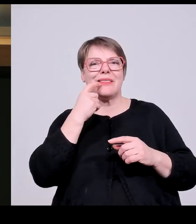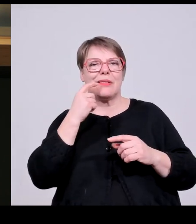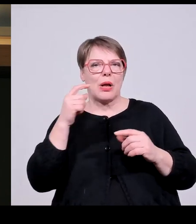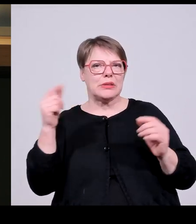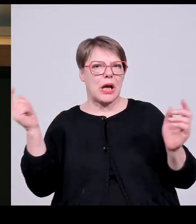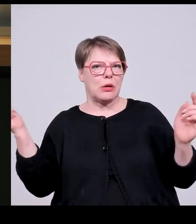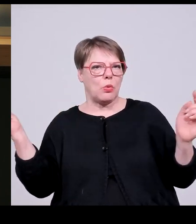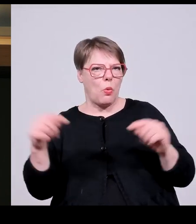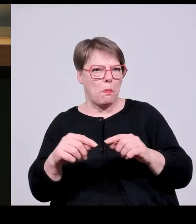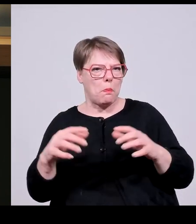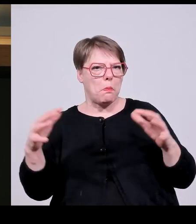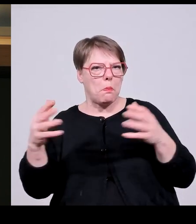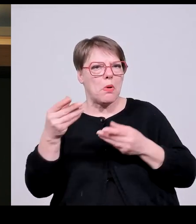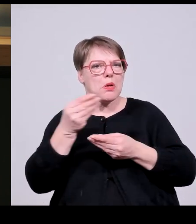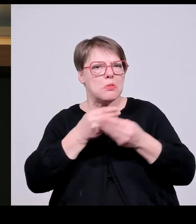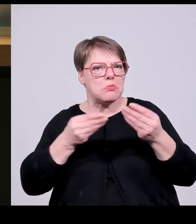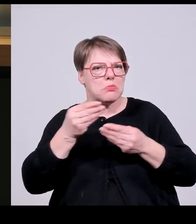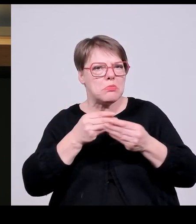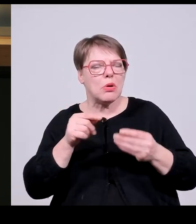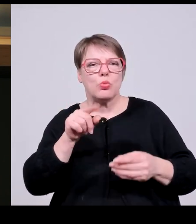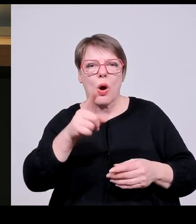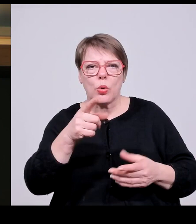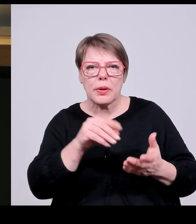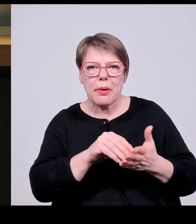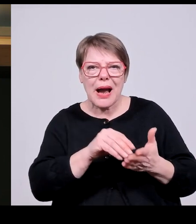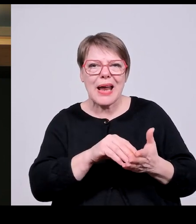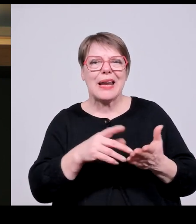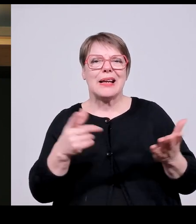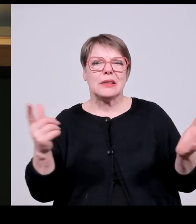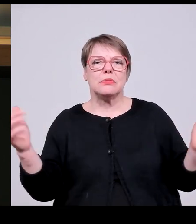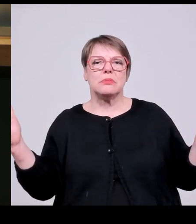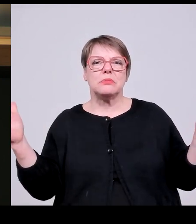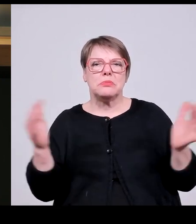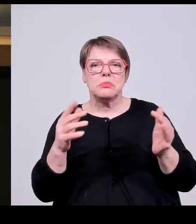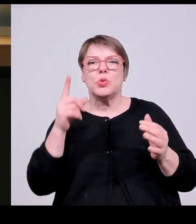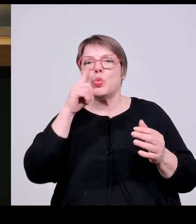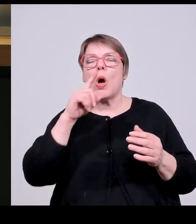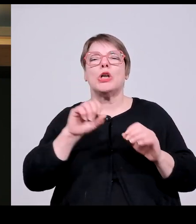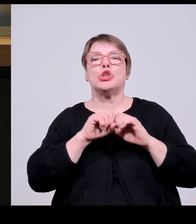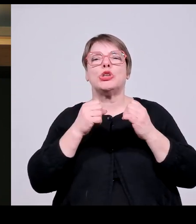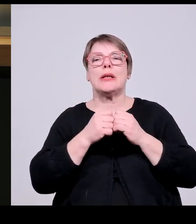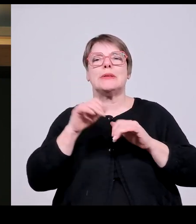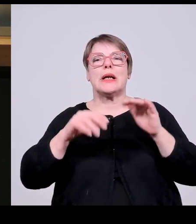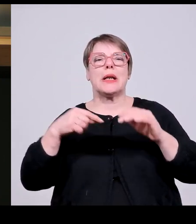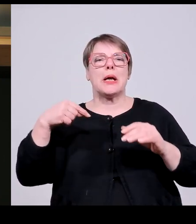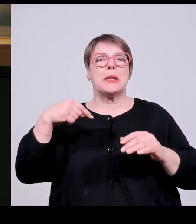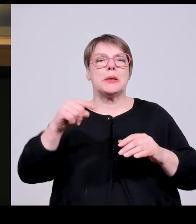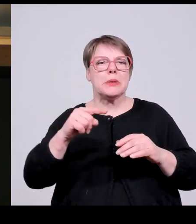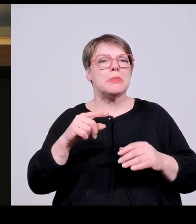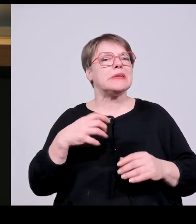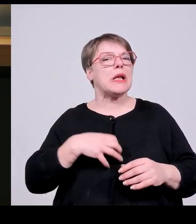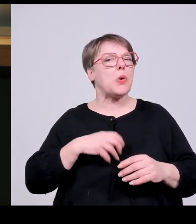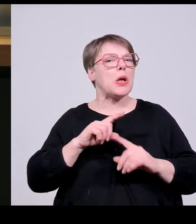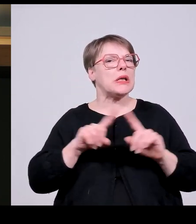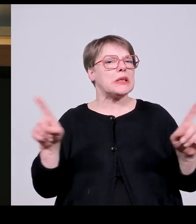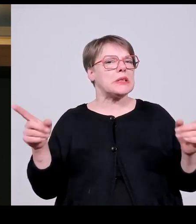dem Rad zu erreichen sind. Und wir können auch nicht mit dem ÖPNV oder regional fahren. Das trifft auch und gerade auf diese Tage Verbindungen zu.